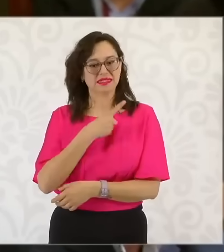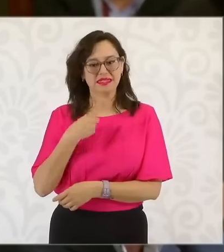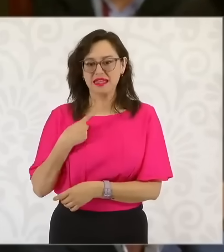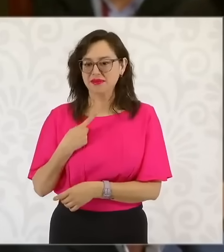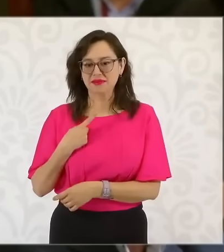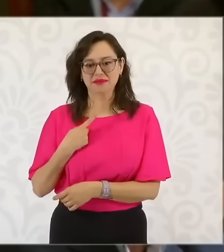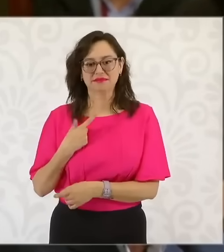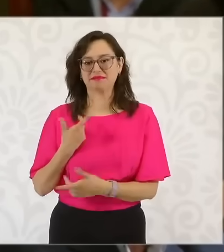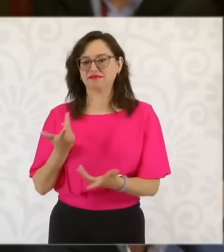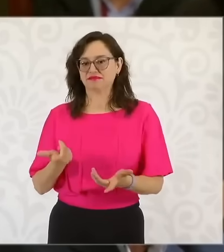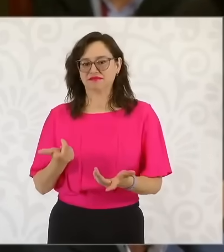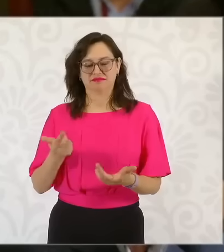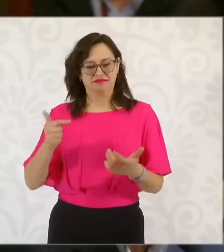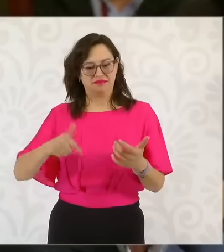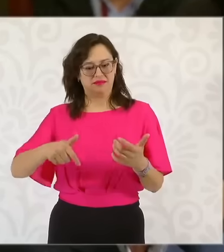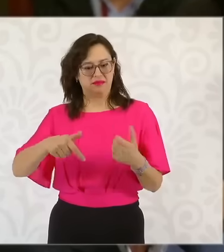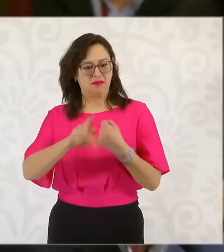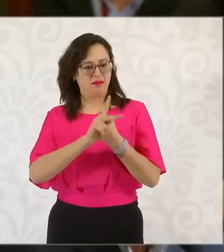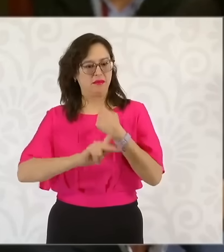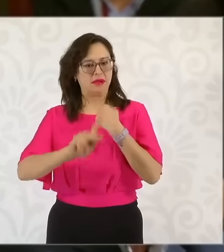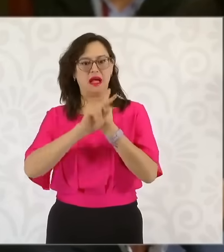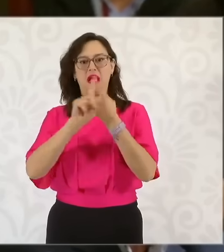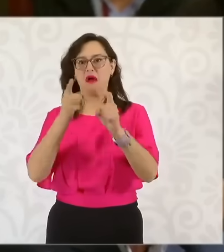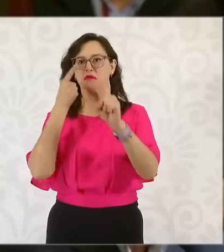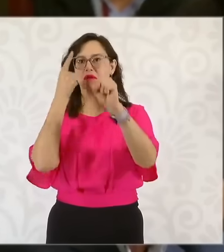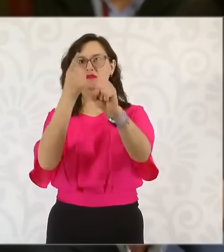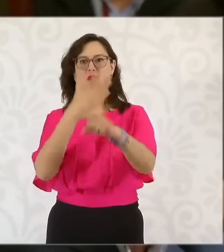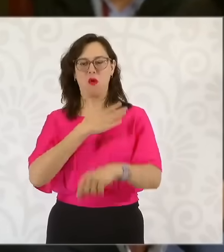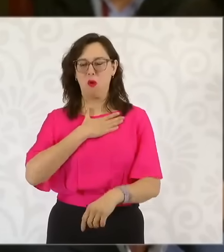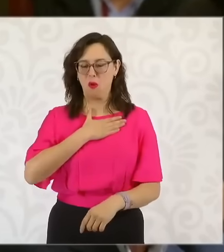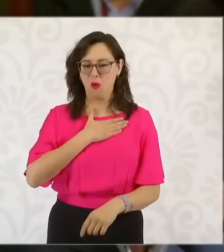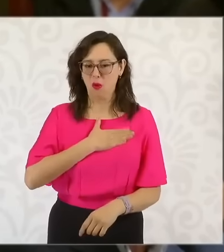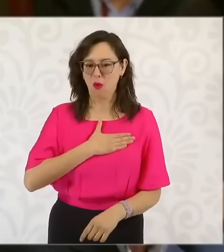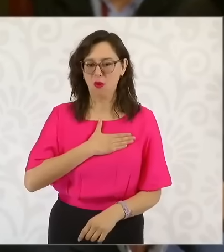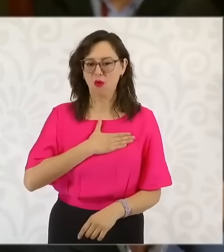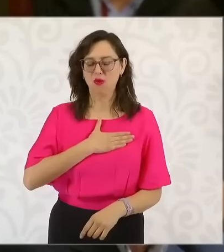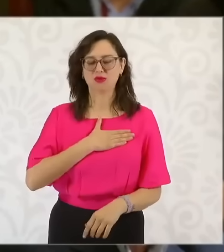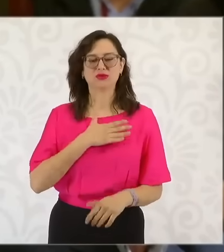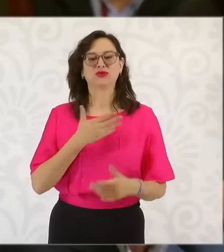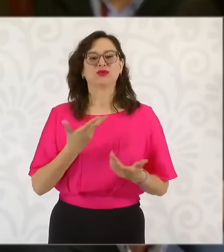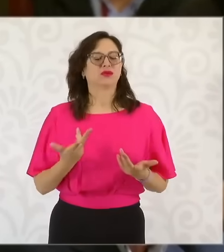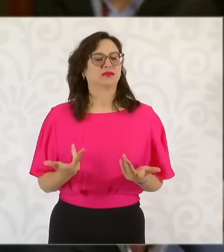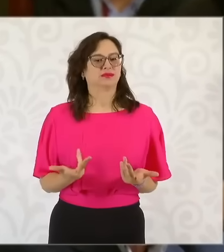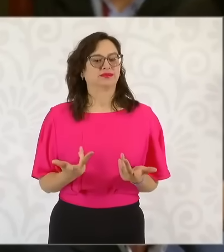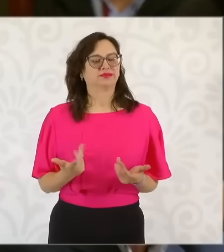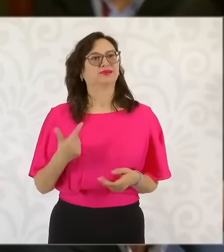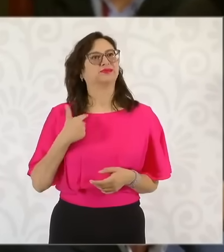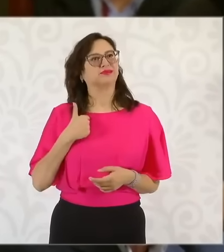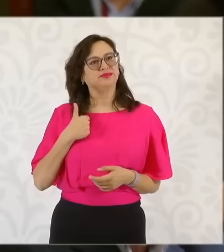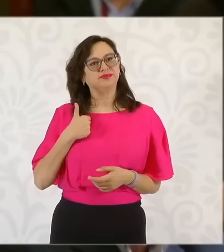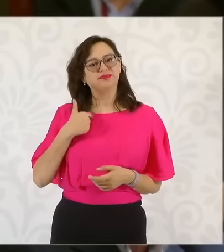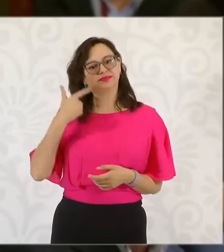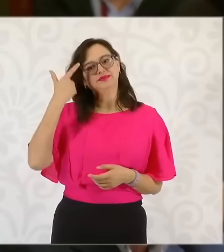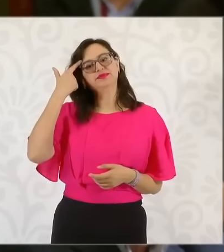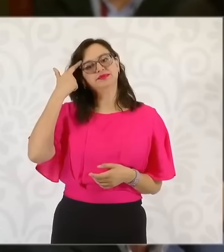en un país que busca justicia y lo planteo desde el conocimiento que tenemos en Chiapas de este